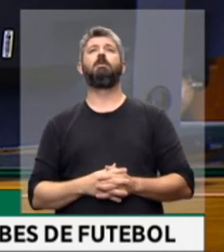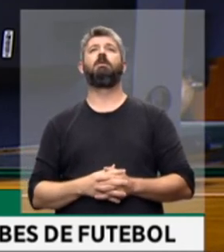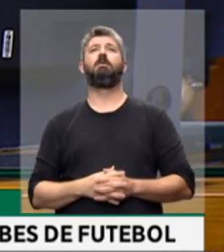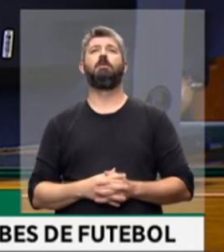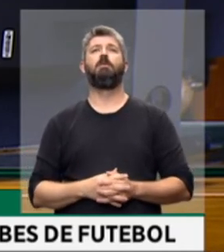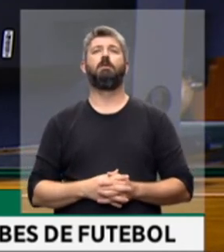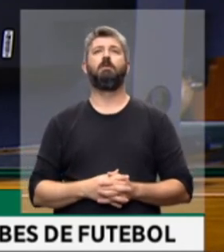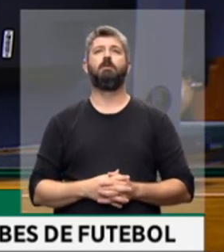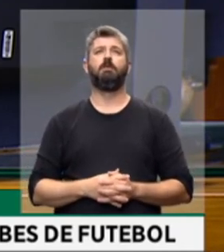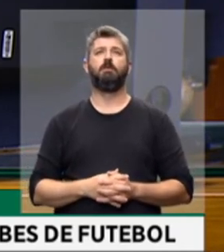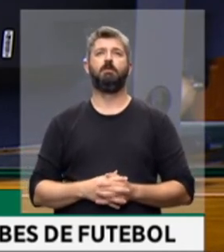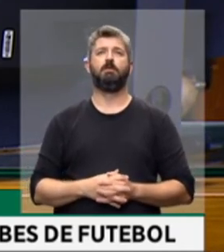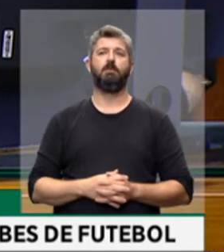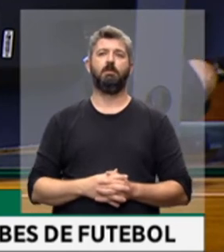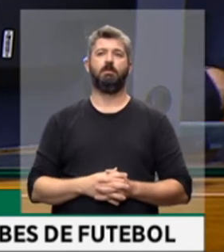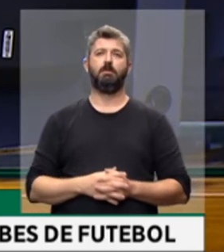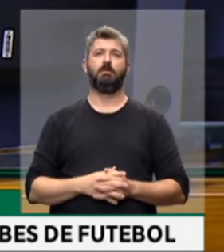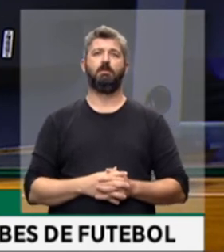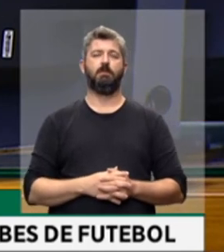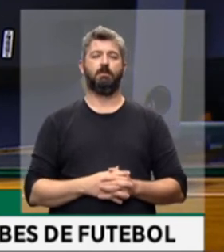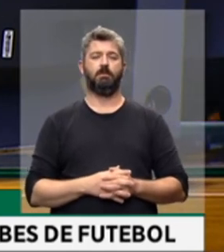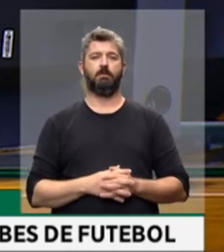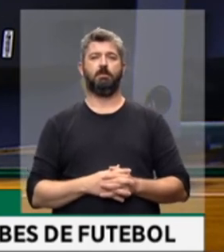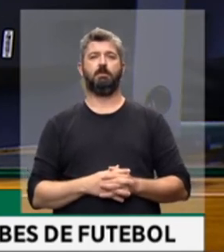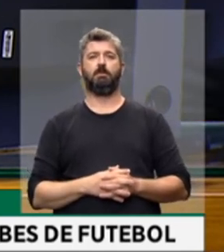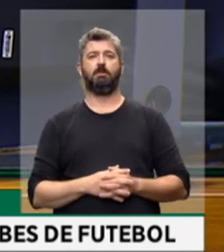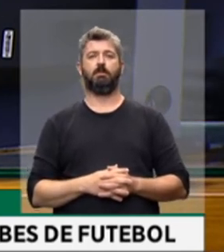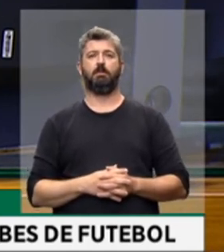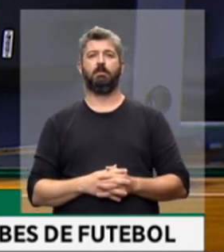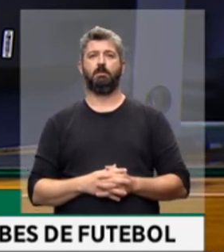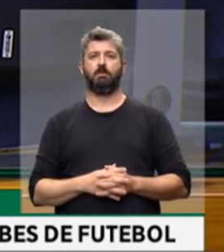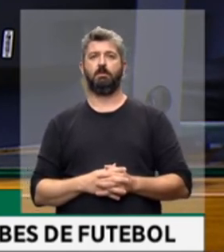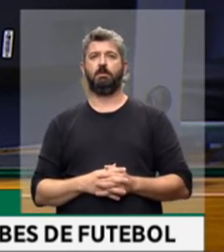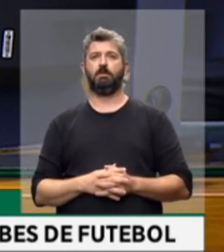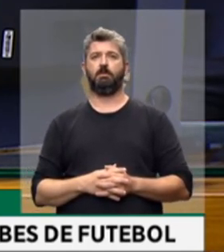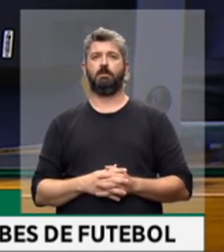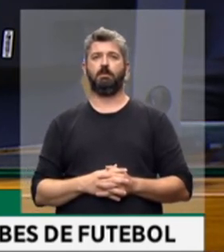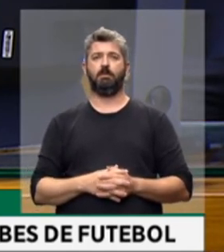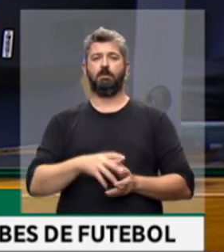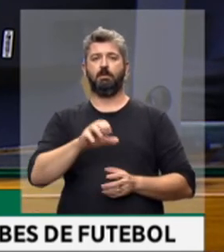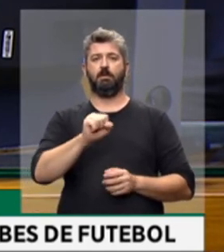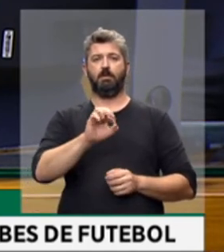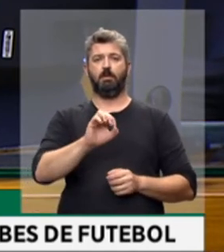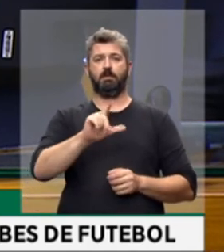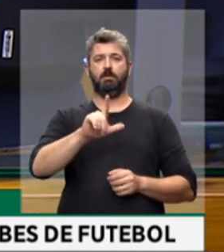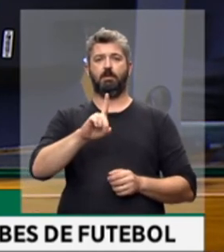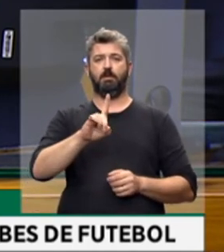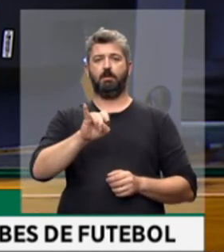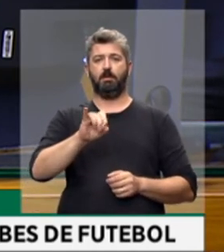ORIENTADA, DEPUTADA. -- [DEPUTADA]: AH, JÁ ? [PRESIDENTE]: JÁ. -- [DEPUTADA]: OBRIGADA. [DEPUTADO]: PODEMOS ORIENTA NÃO, SENHOR PRESIDENTE. -- [PRESIDENTE]: PODEMOS